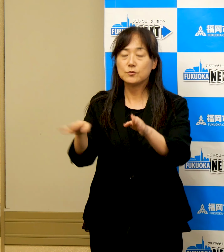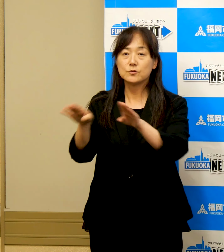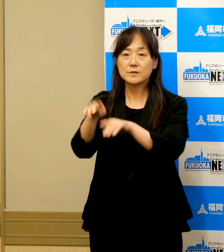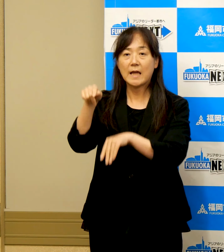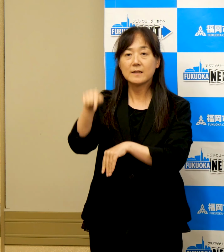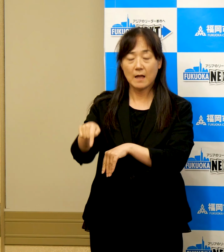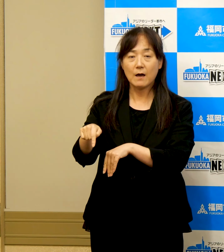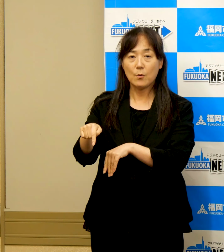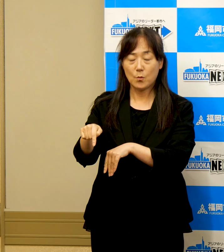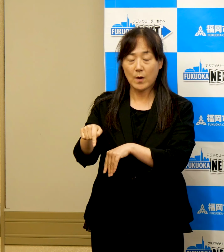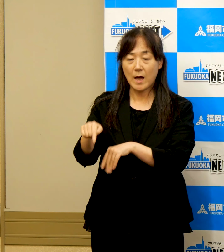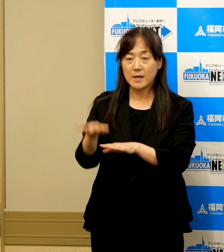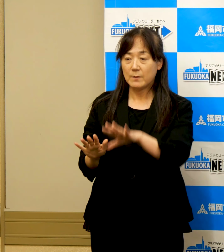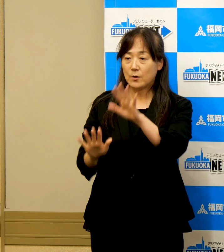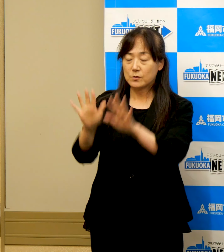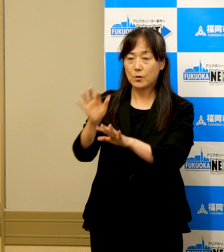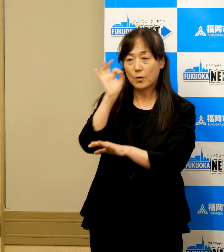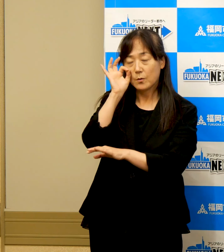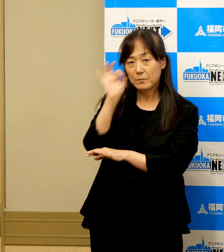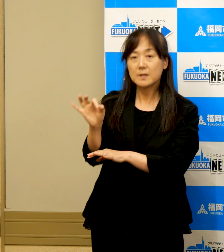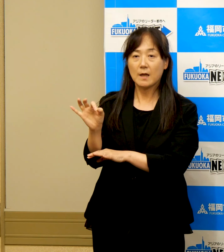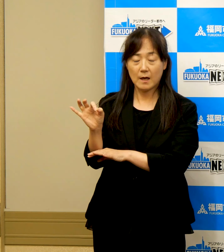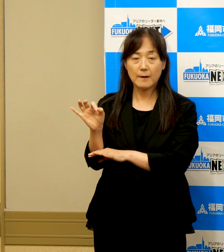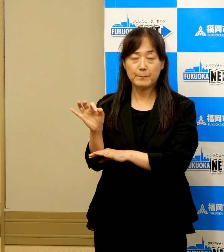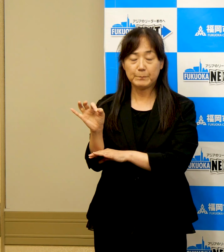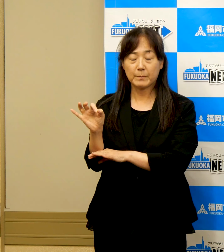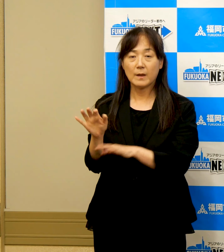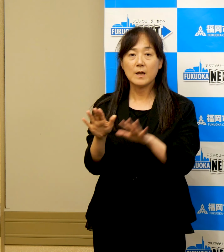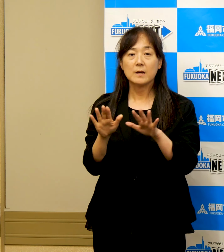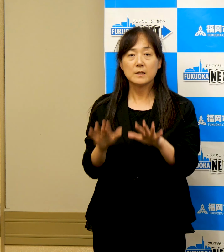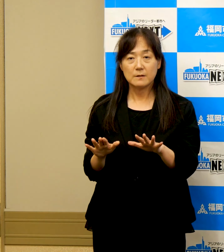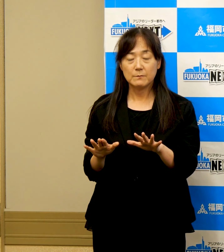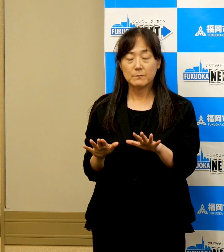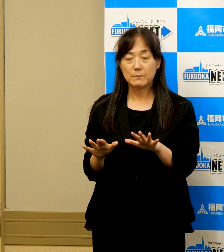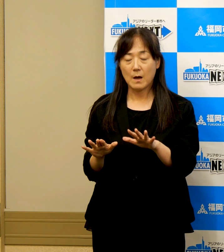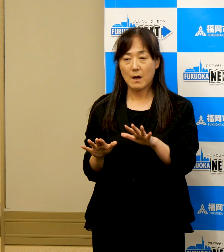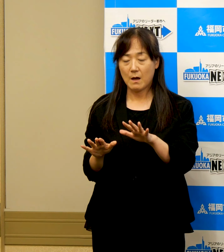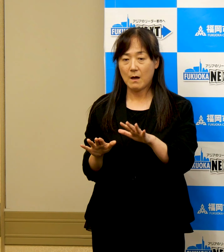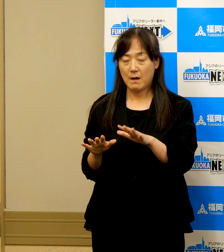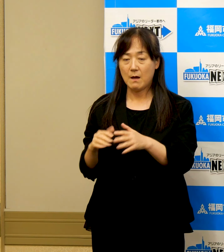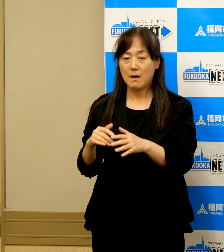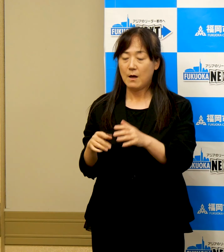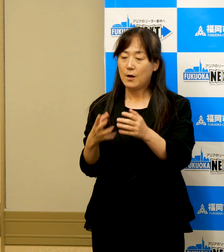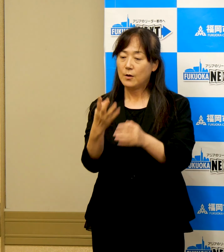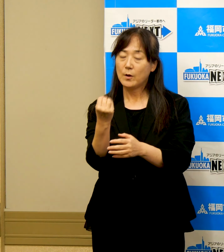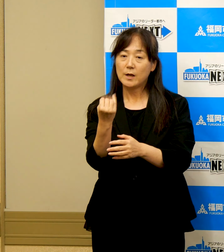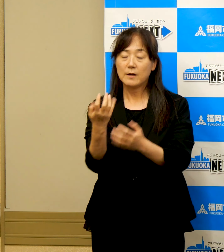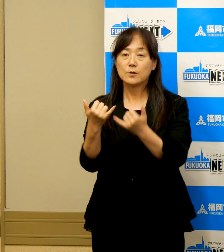現在の状況等々を踏まえるとですね 今あけて どれくらいの人がじゃあ